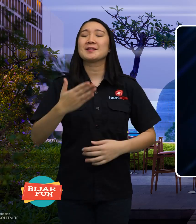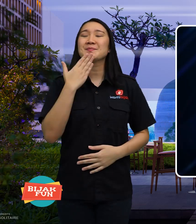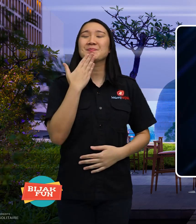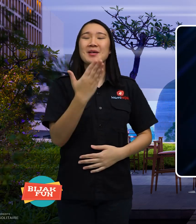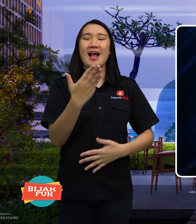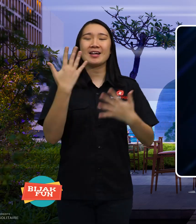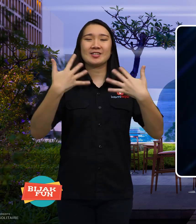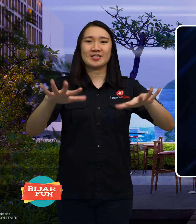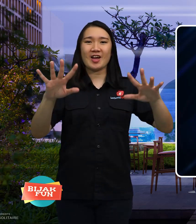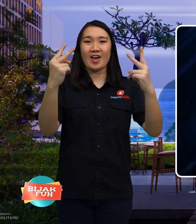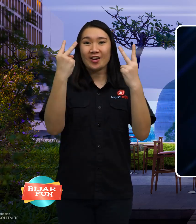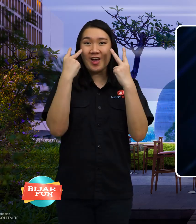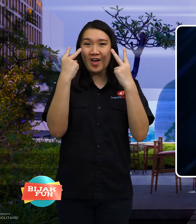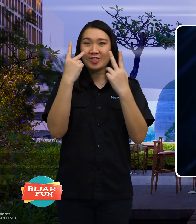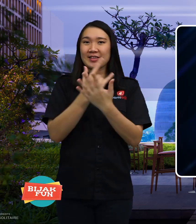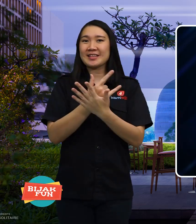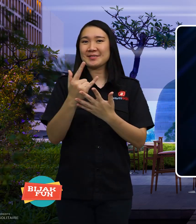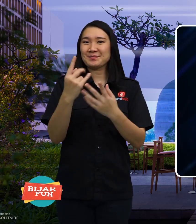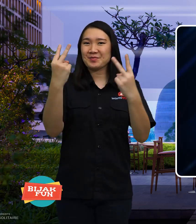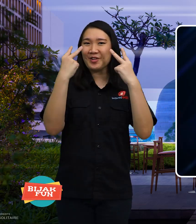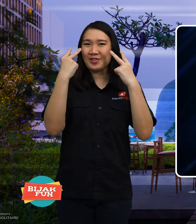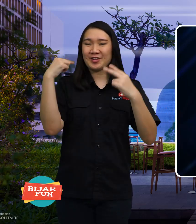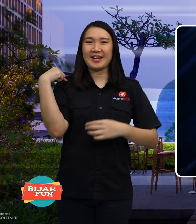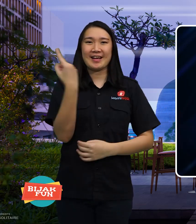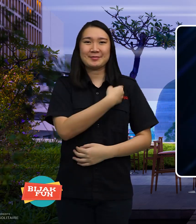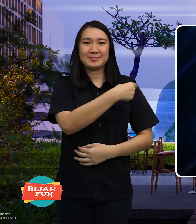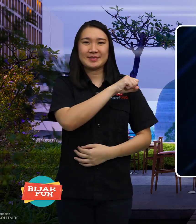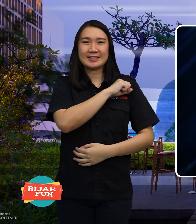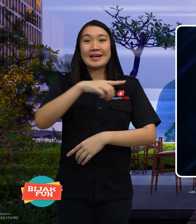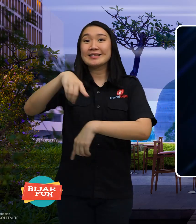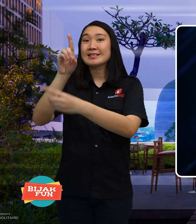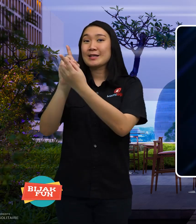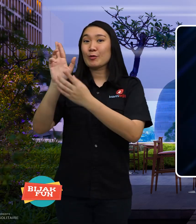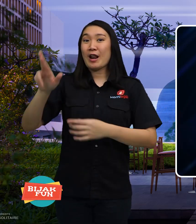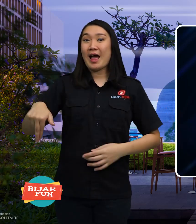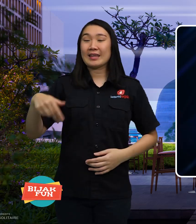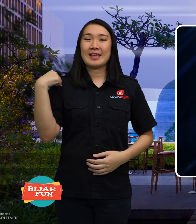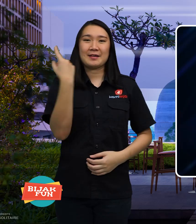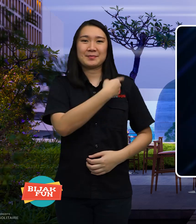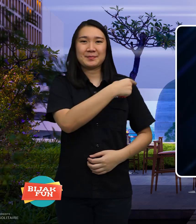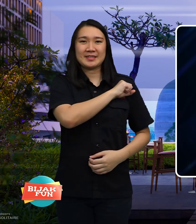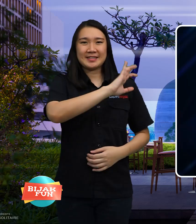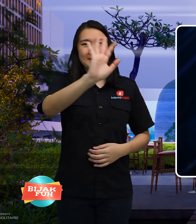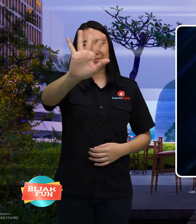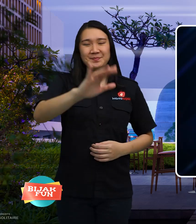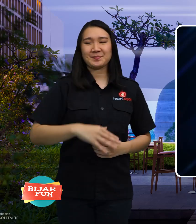Terima kasih sudah menonton, tetap ikuti informasi KamiBijak ya. Sampai ketemu lagi di KamiBijak.